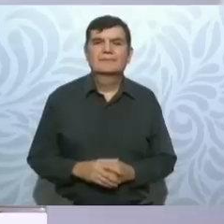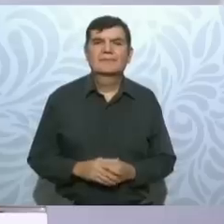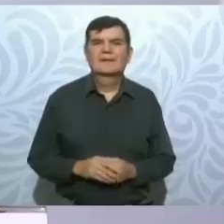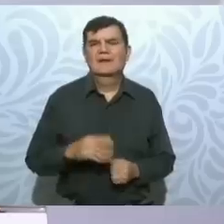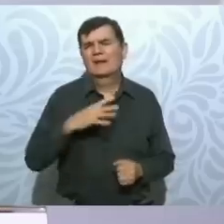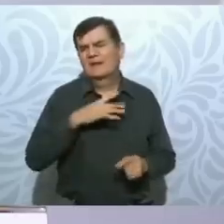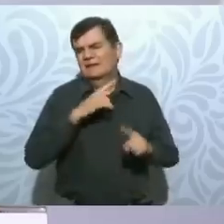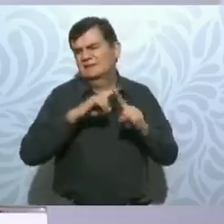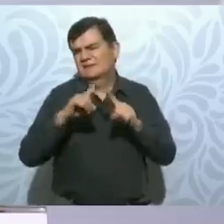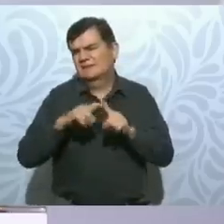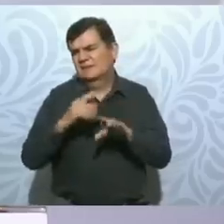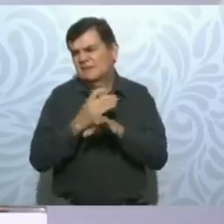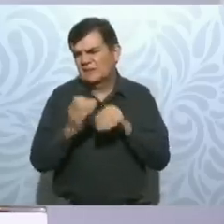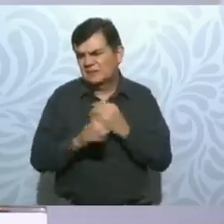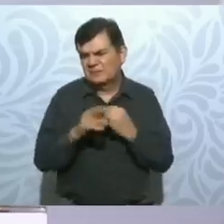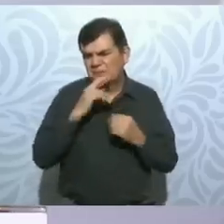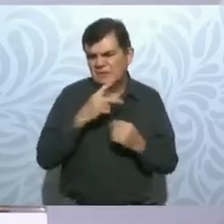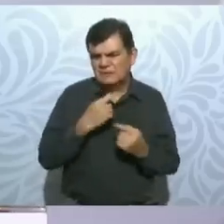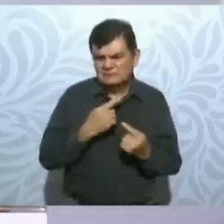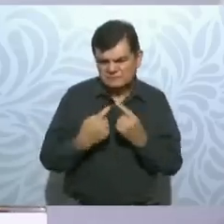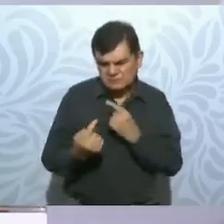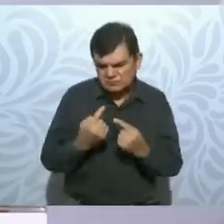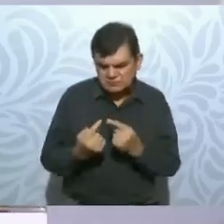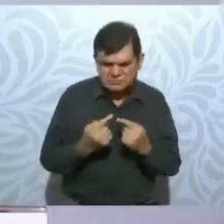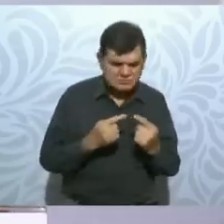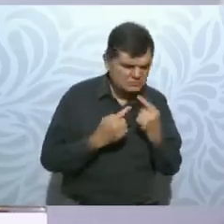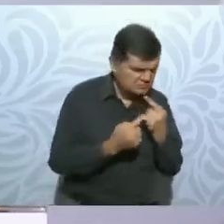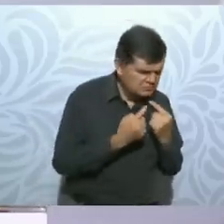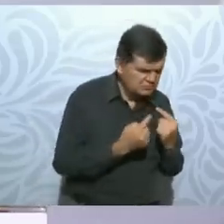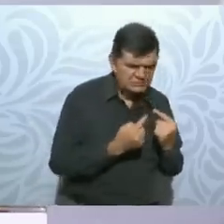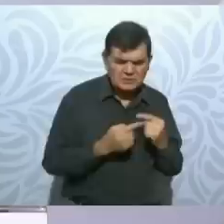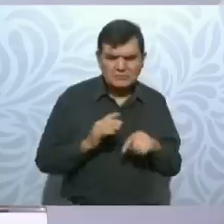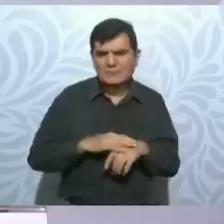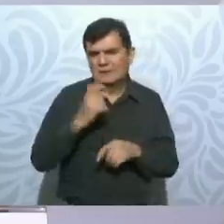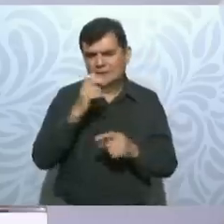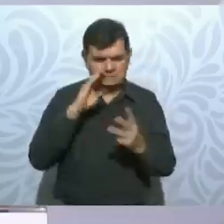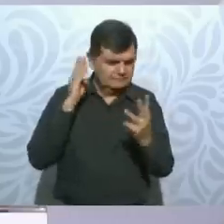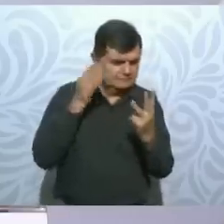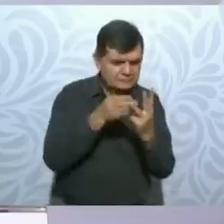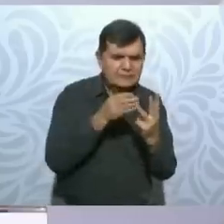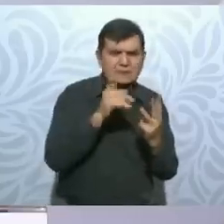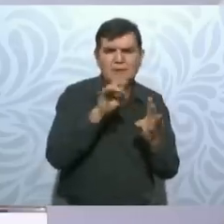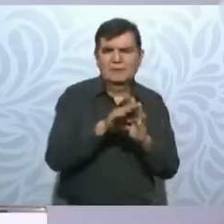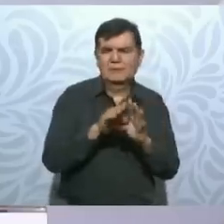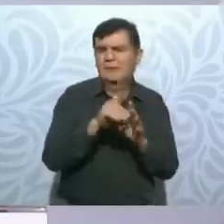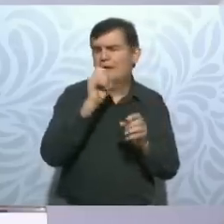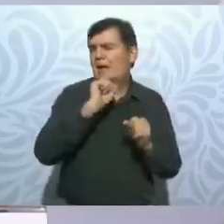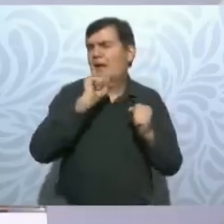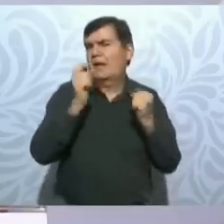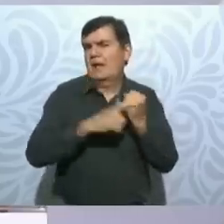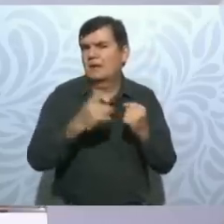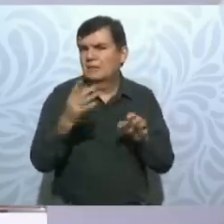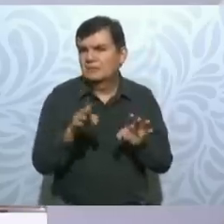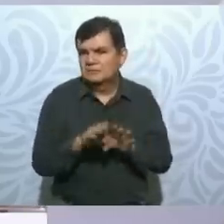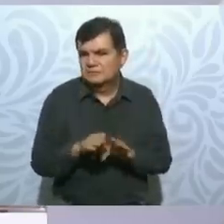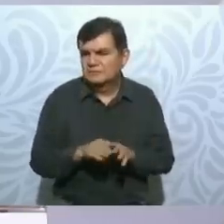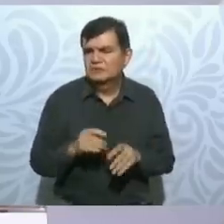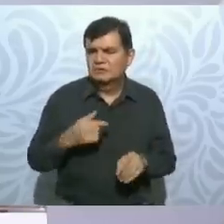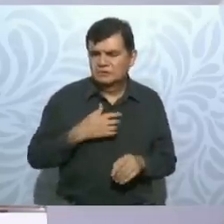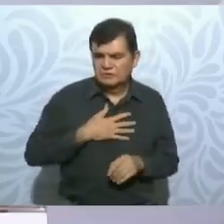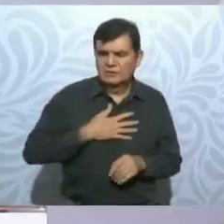que es mejor platicaras ya en concreto pero este es el objetivo en algún momento nuestro